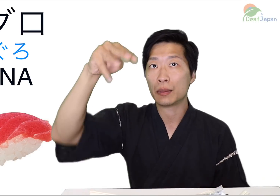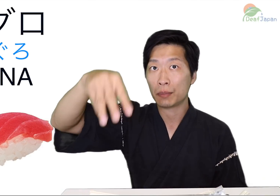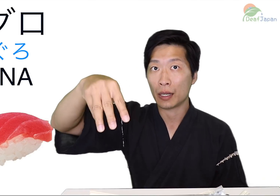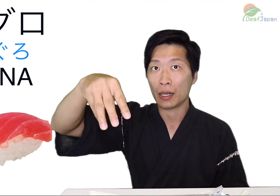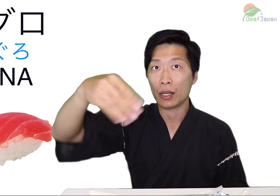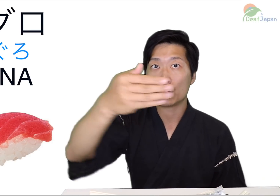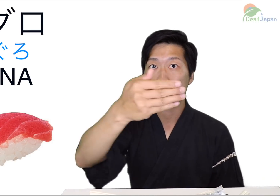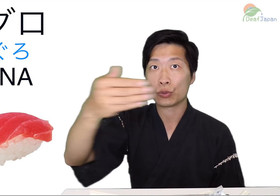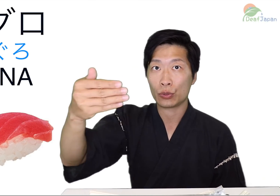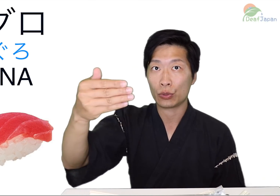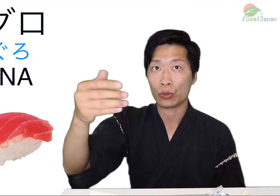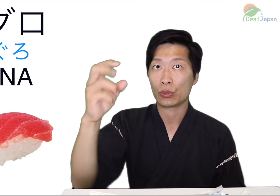Thunfisch,